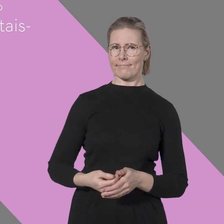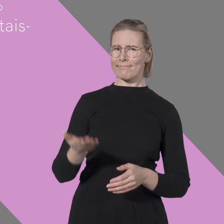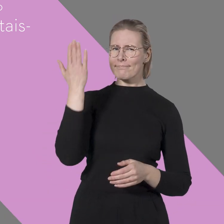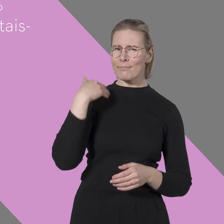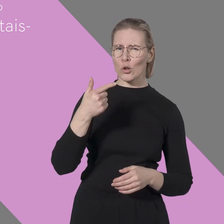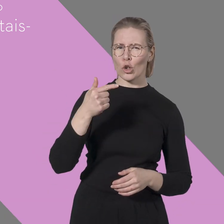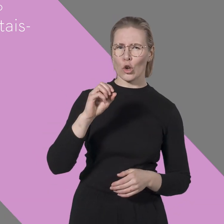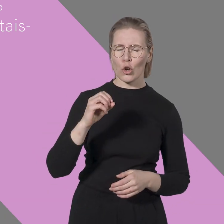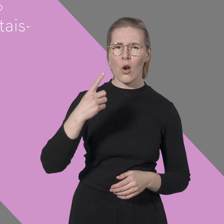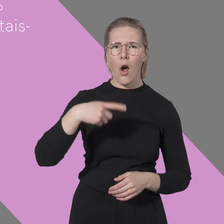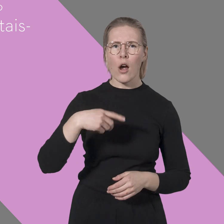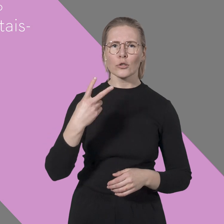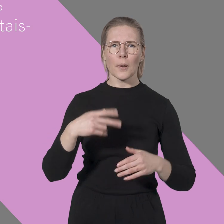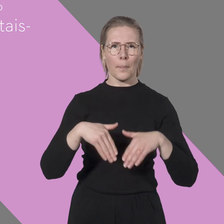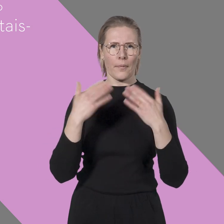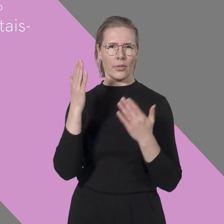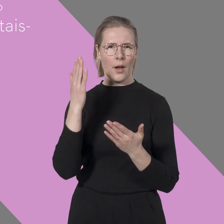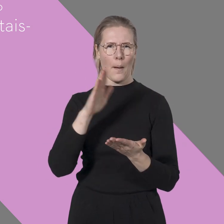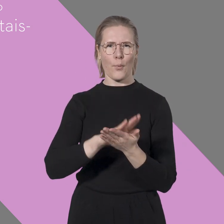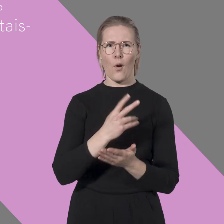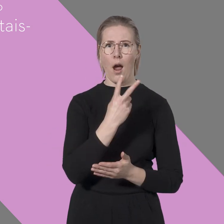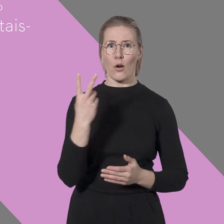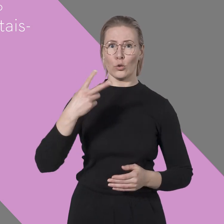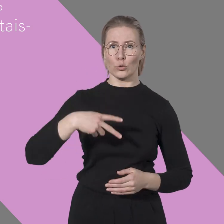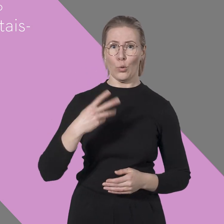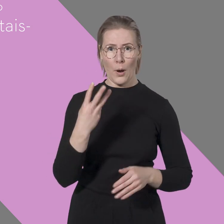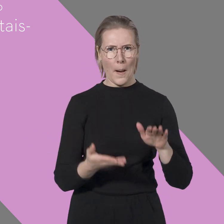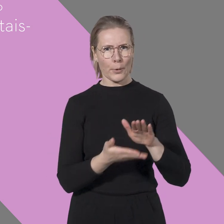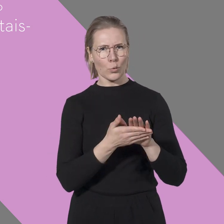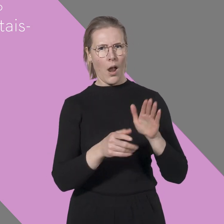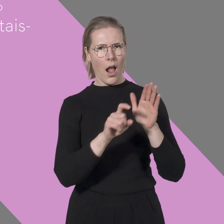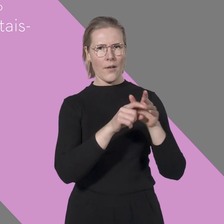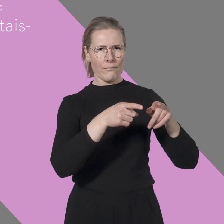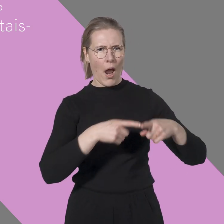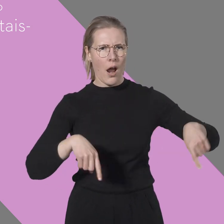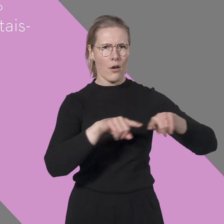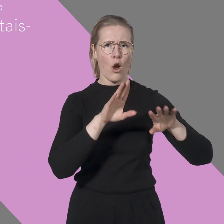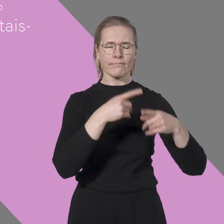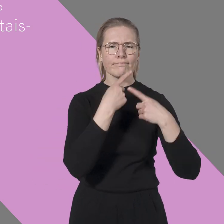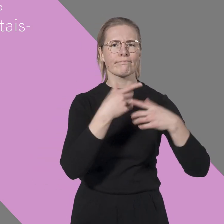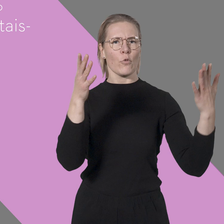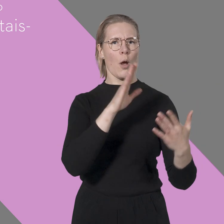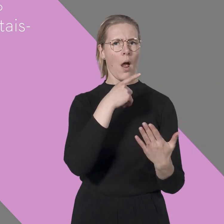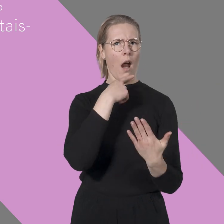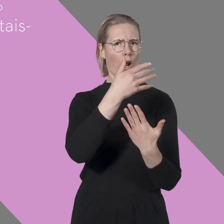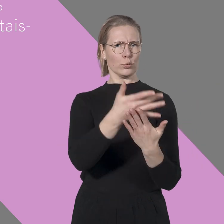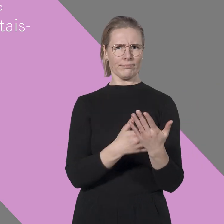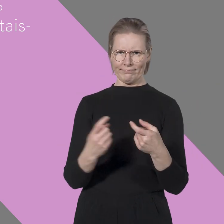Perustuslakivaliokunta julkaisi torstaina 12.1.2023 lausuntonsa -